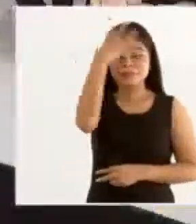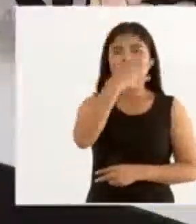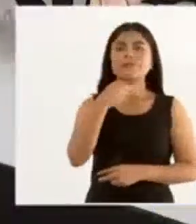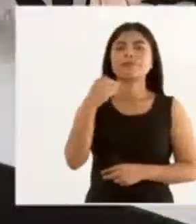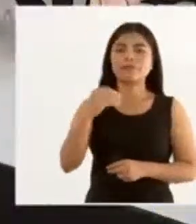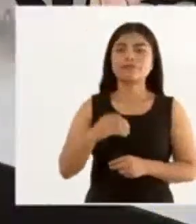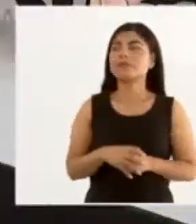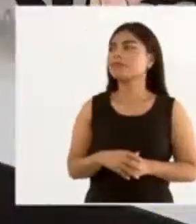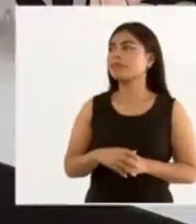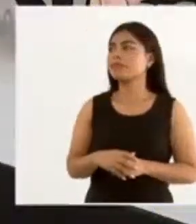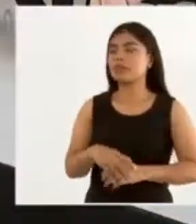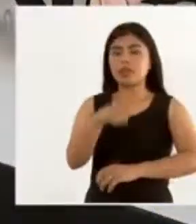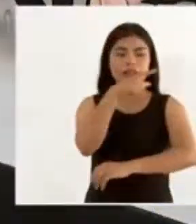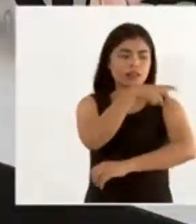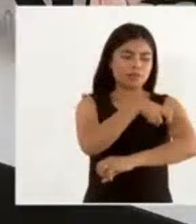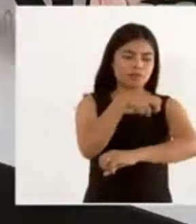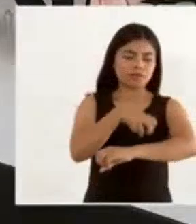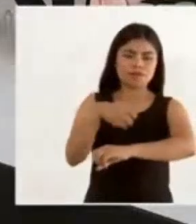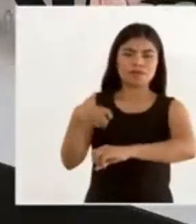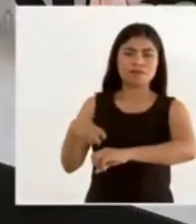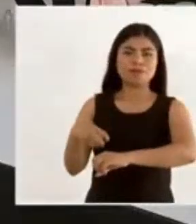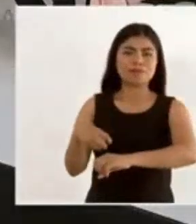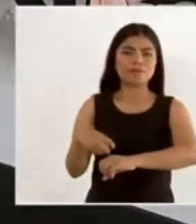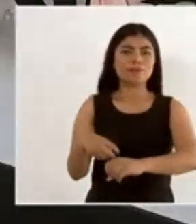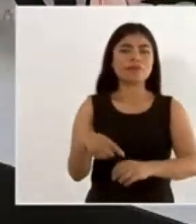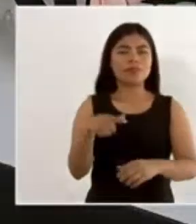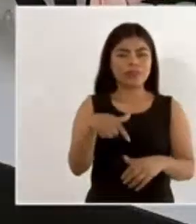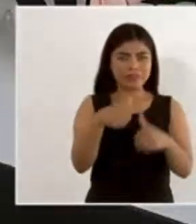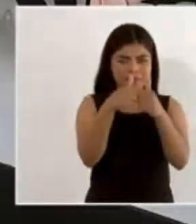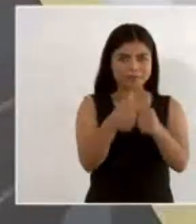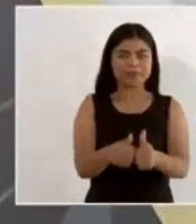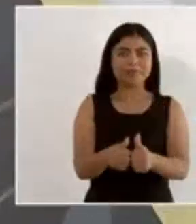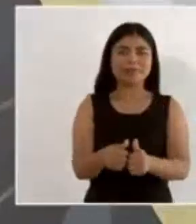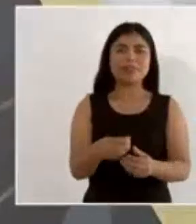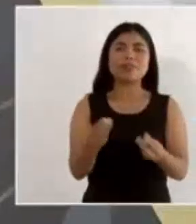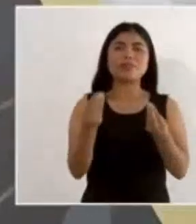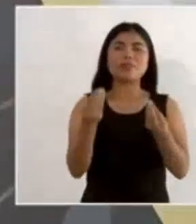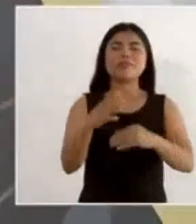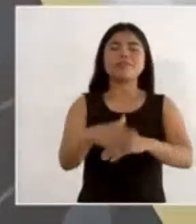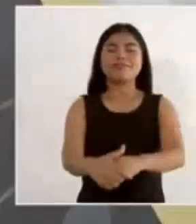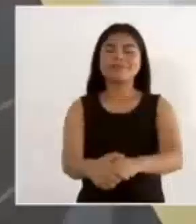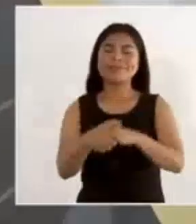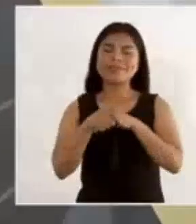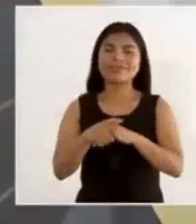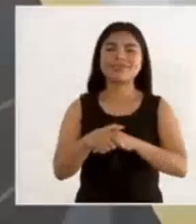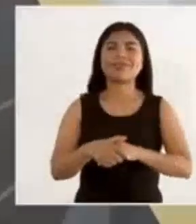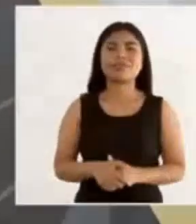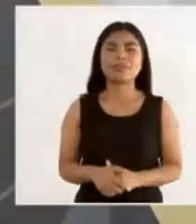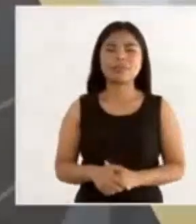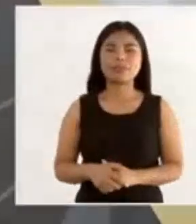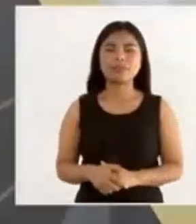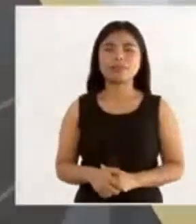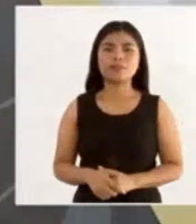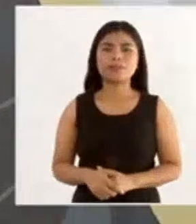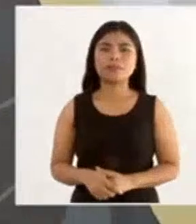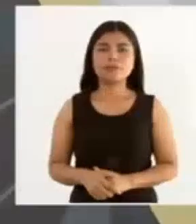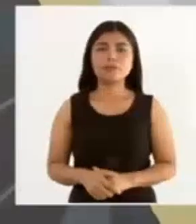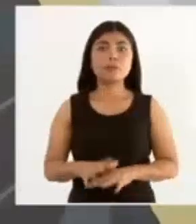a todas y a todos los que están presentes el día de hoy. Estamos en nuestra tercera gira por el